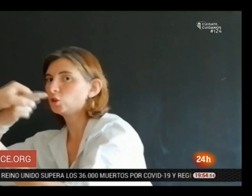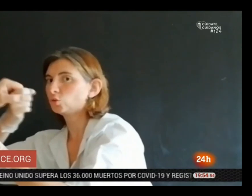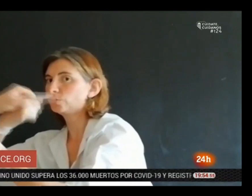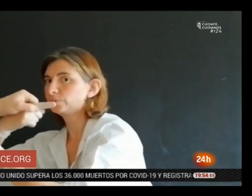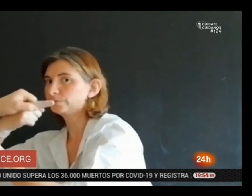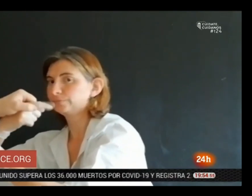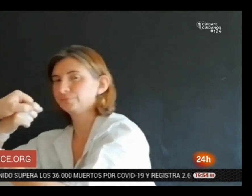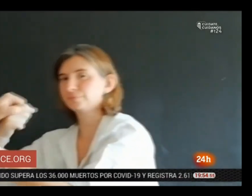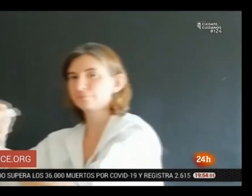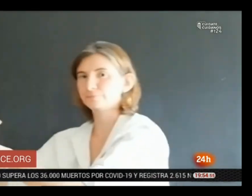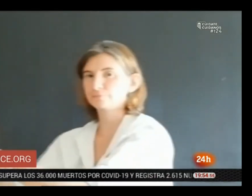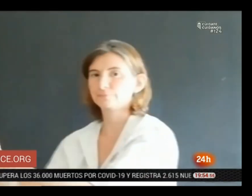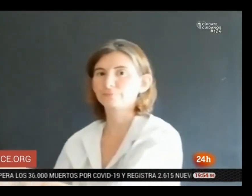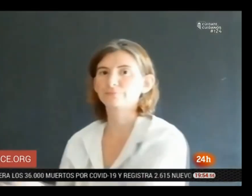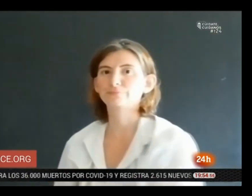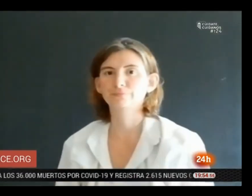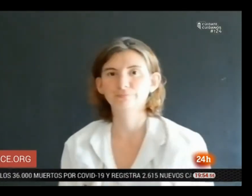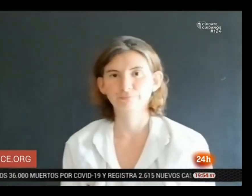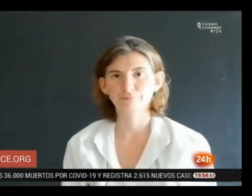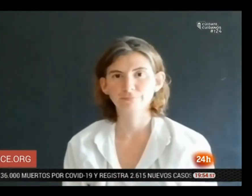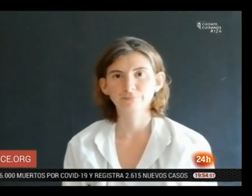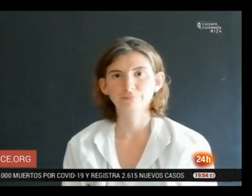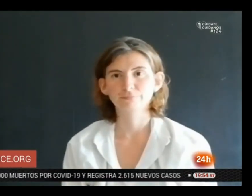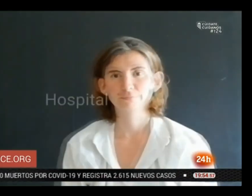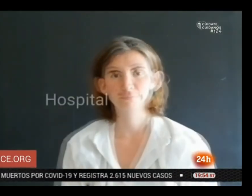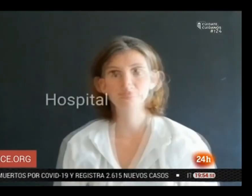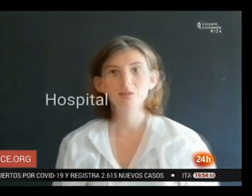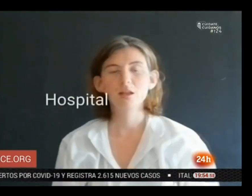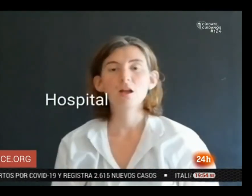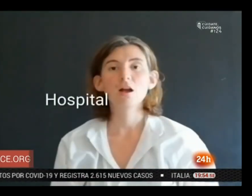sanitario puede descargar desde la web de FESOCE